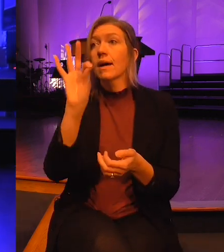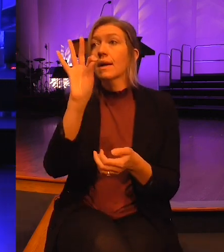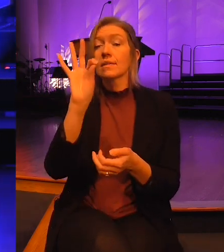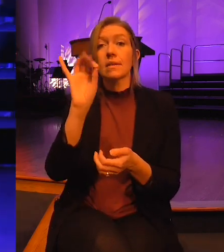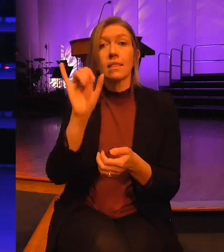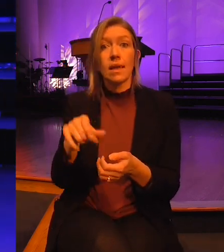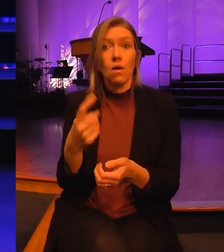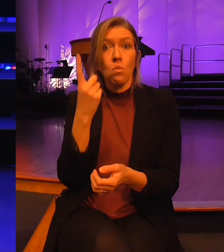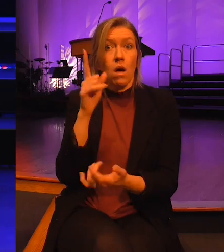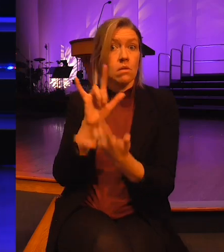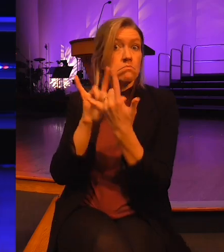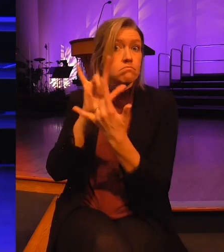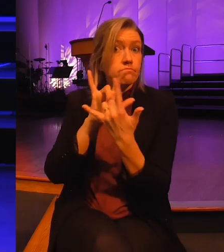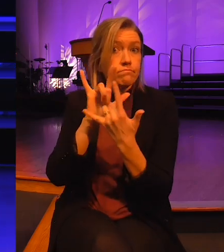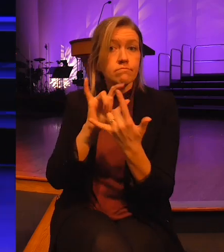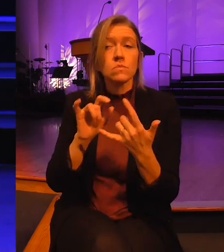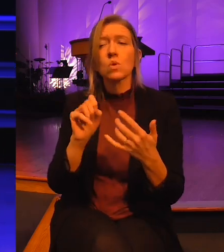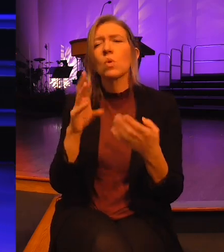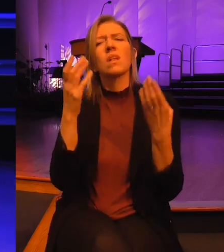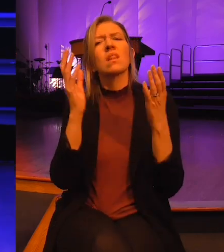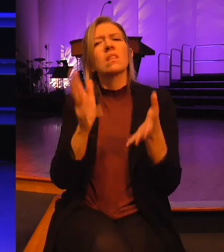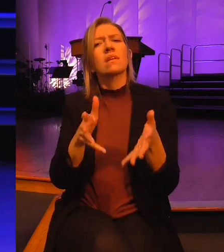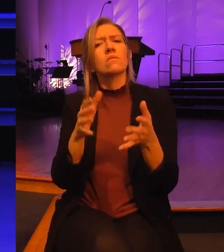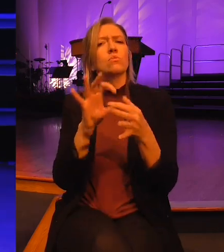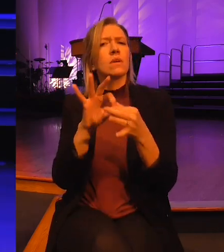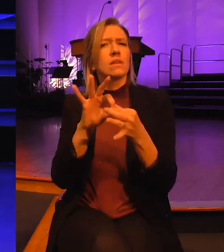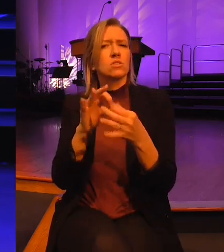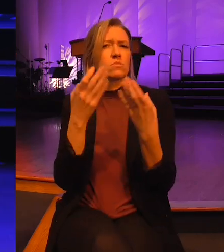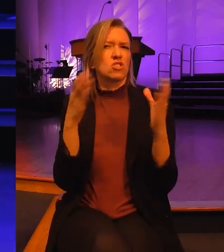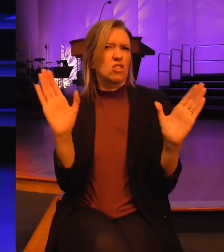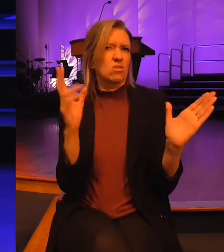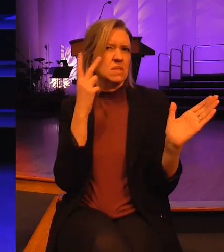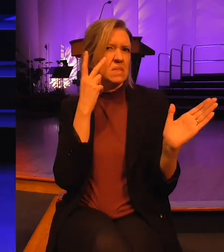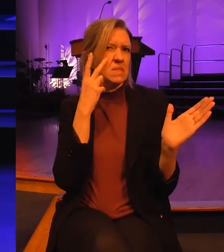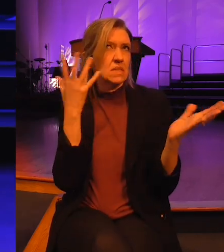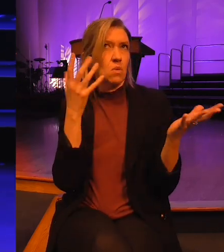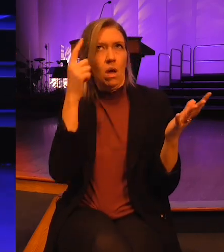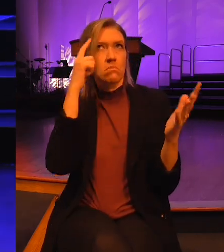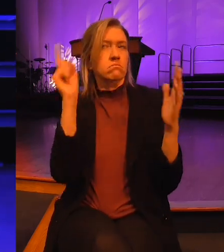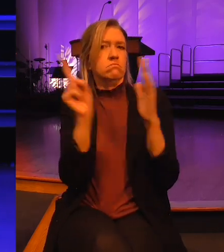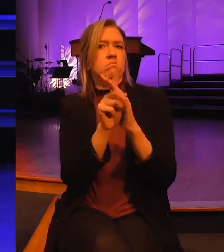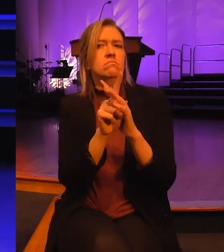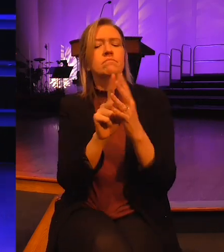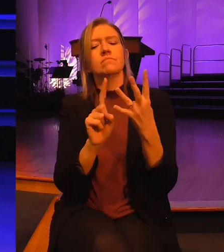como relación en general y ver qué surge el bienestar puede parecerse al cuidado personal, mejorar